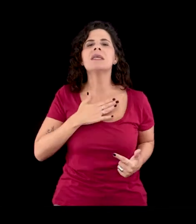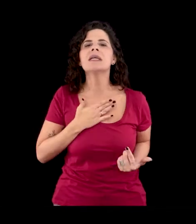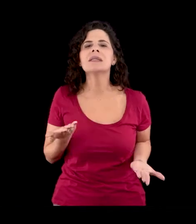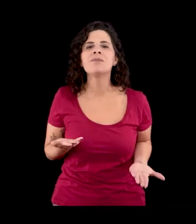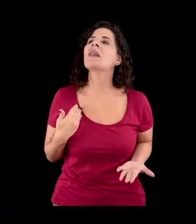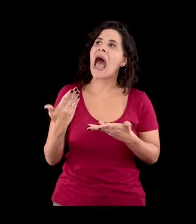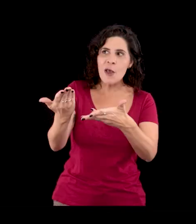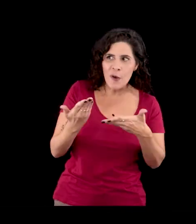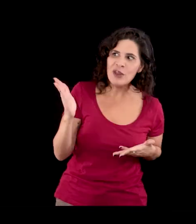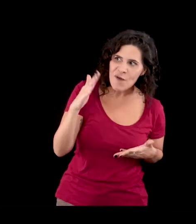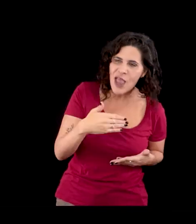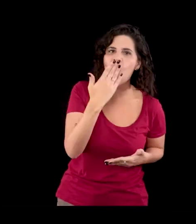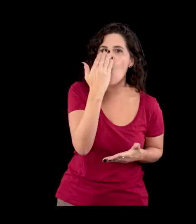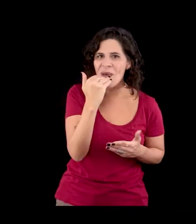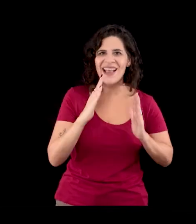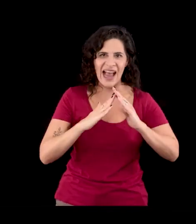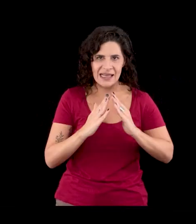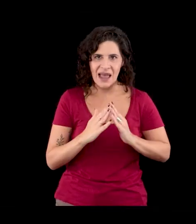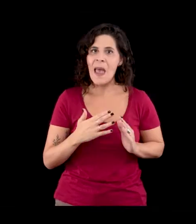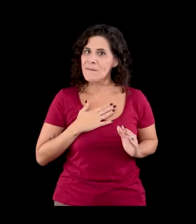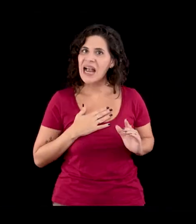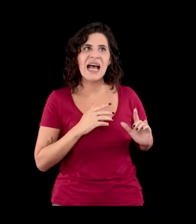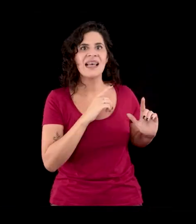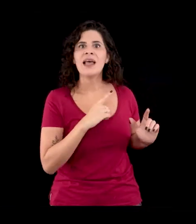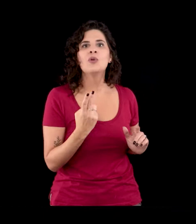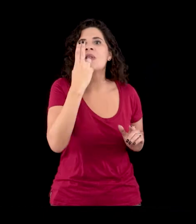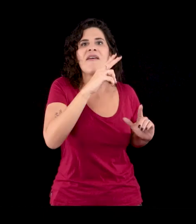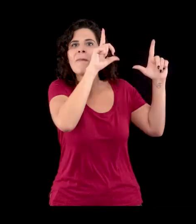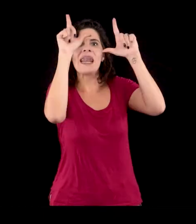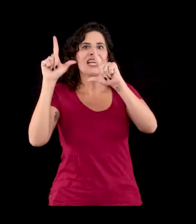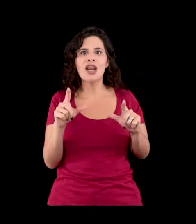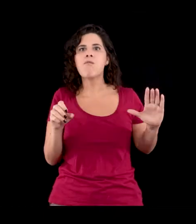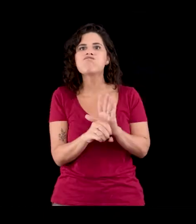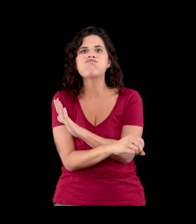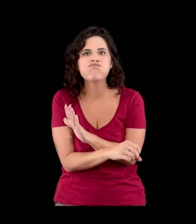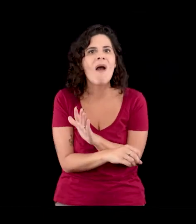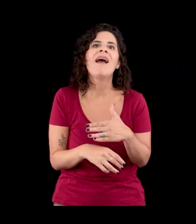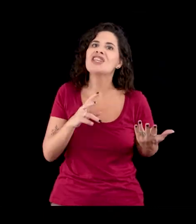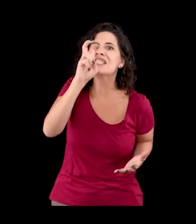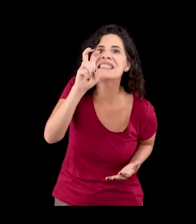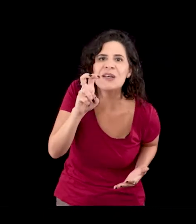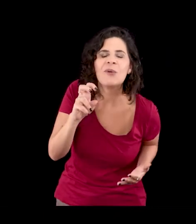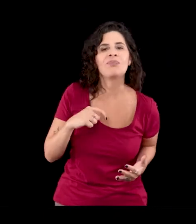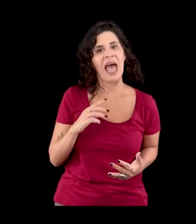Daí, convidei ele para jantar em casa e estavam lá, nem cabiam os relevos na parede, os cinco,